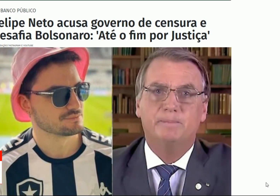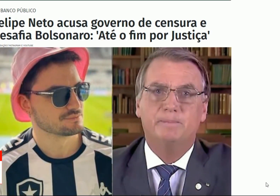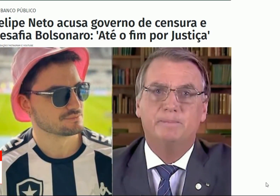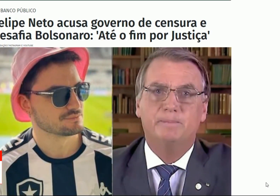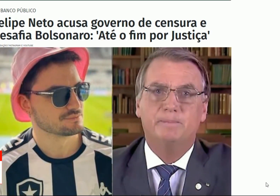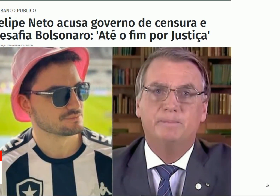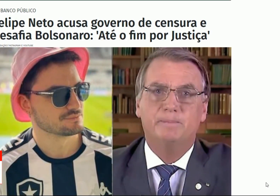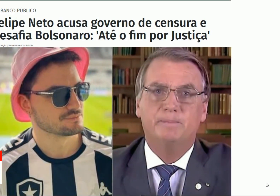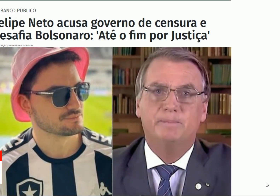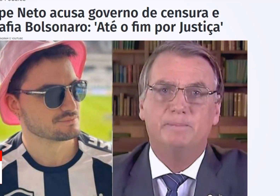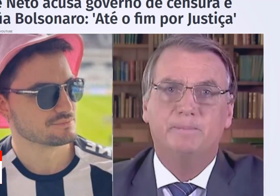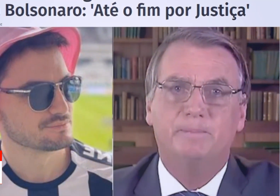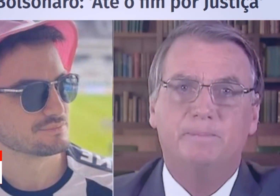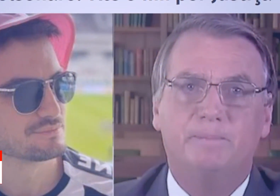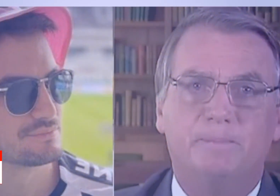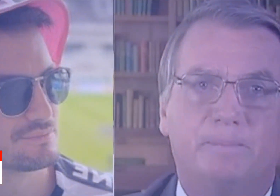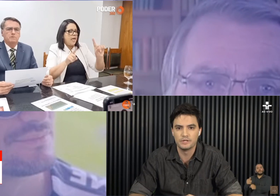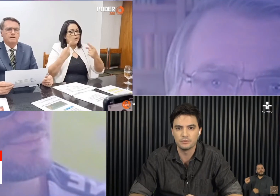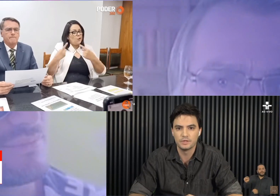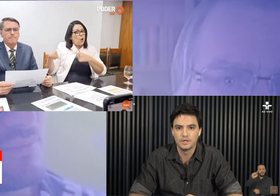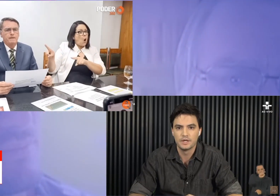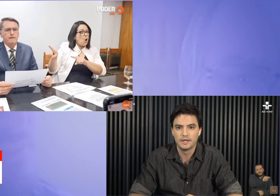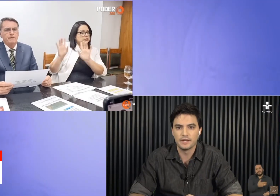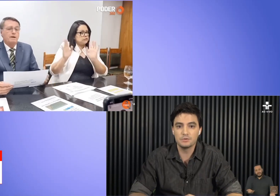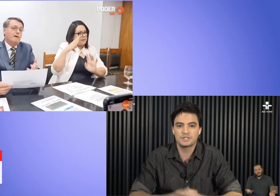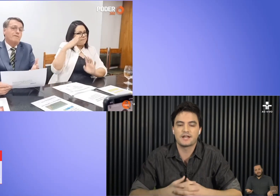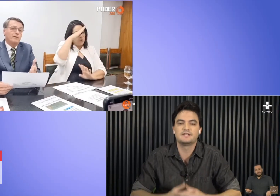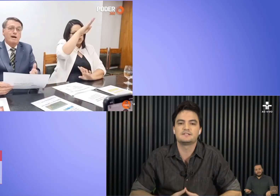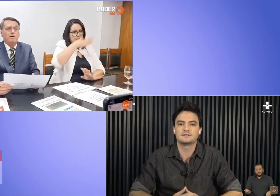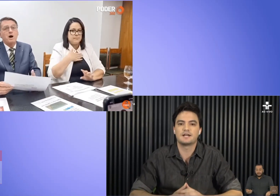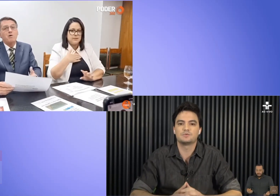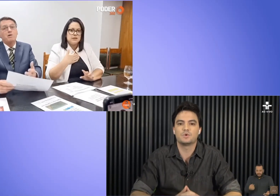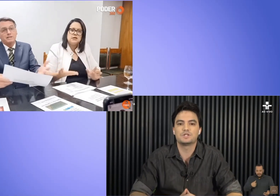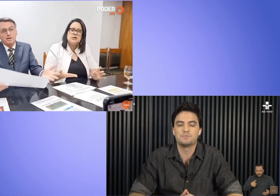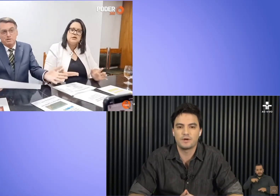por Justiça' REPRODUÇÃO/INSTAGRAM E YOUTUBE Felipe Neto avisou já ter acionado advogados e classificou a situação como 'inacreditável' Compartilhe Facebook Twitter Whatsapp │ Comentários REDAÇÃO redacao@noticiasdatv.com Publicado em 29/7/2022 - 21h03 Felipe Neto usou as redes